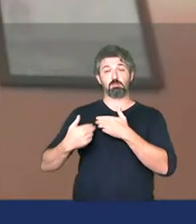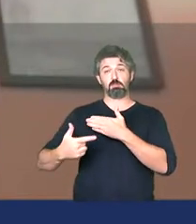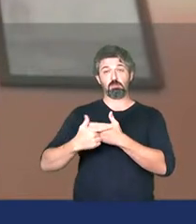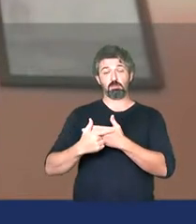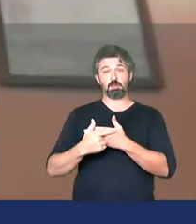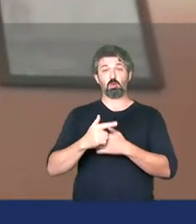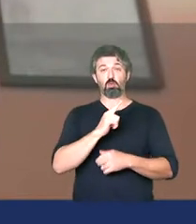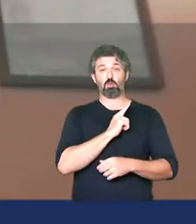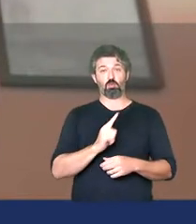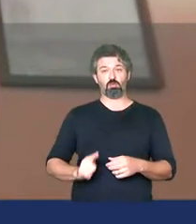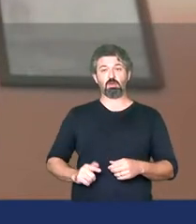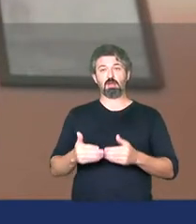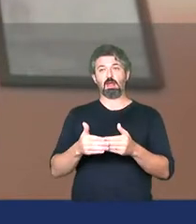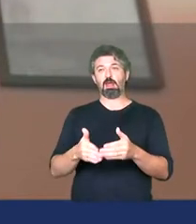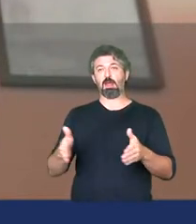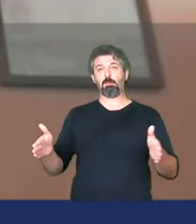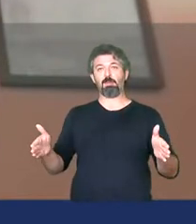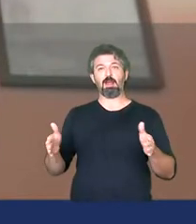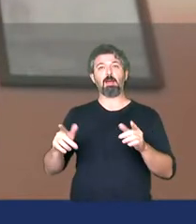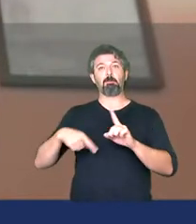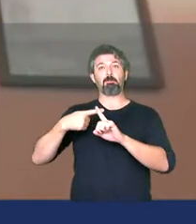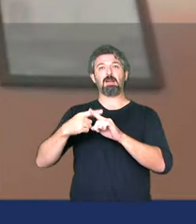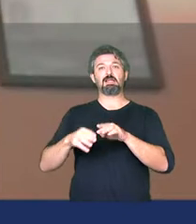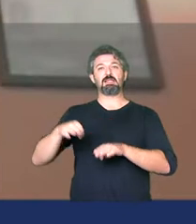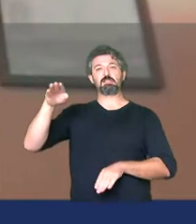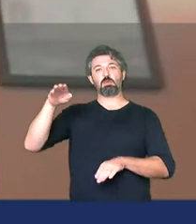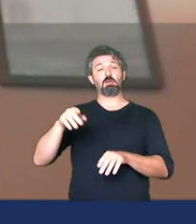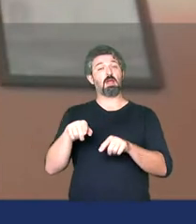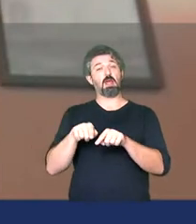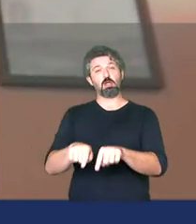CONTINUARÃO EM UM PAÍS CUJO PAPEL DO ESTADO É AMPLIAR AS DESIGUALDADES. É ISSO QUE É